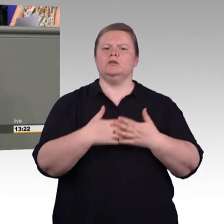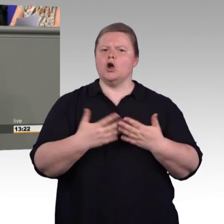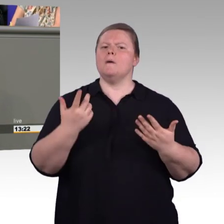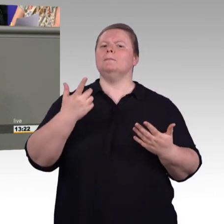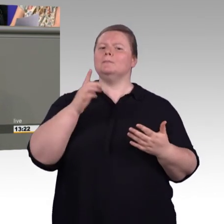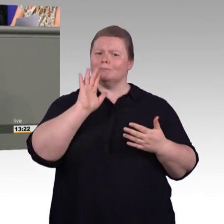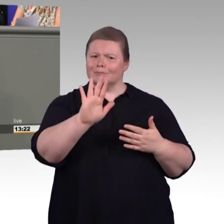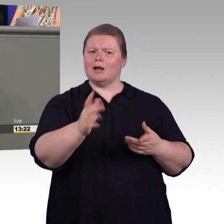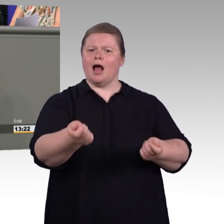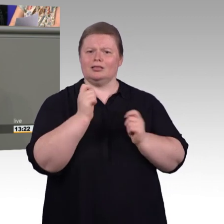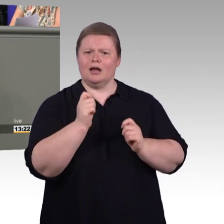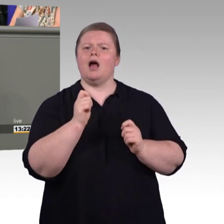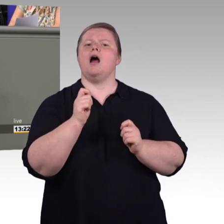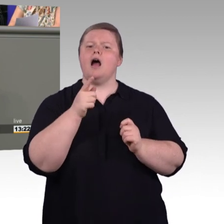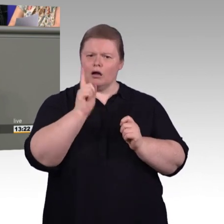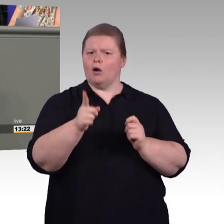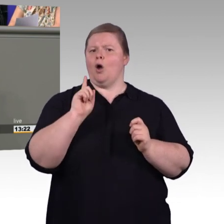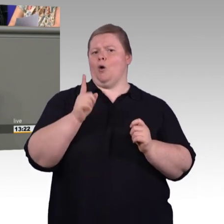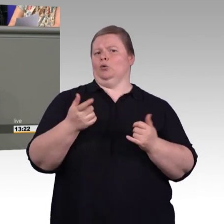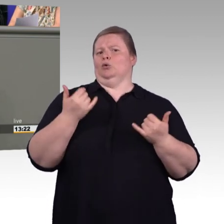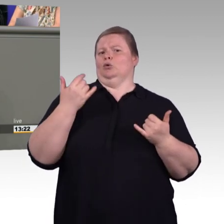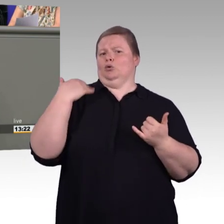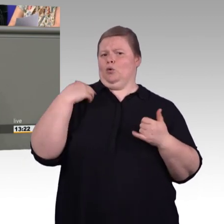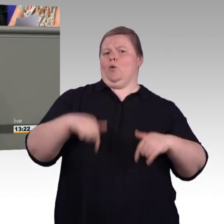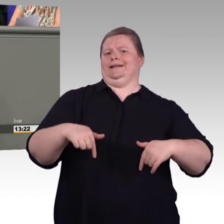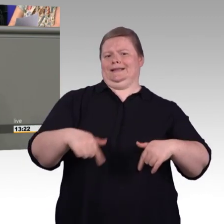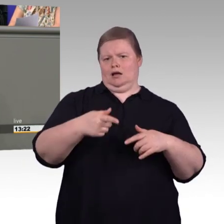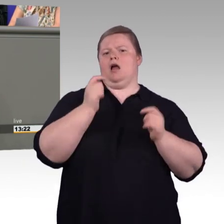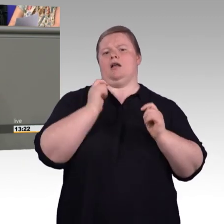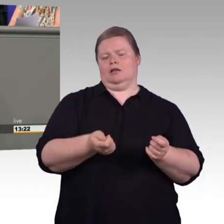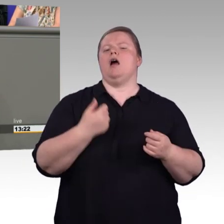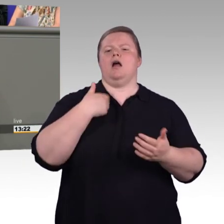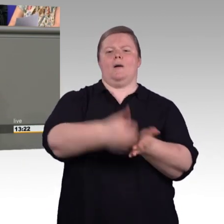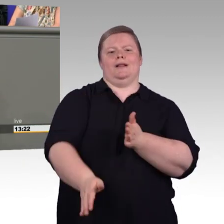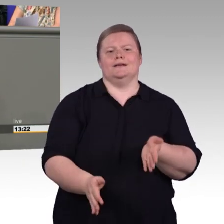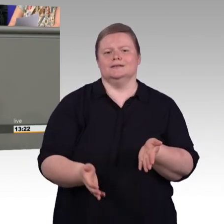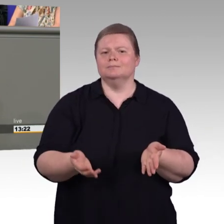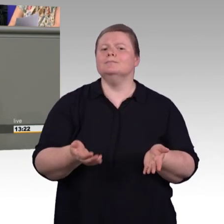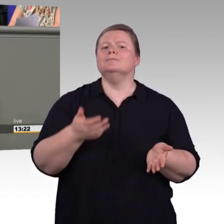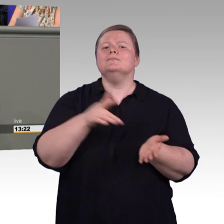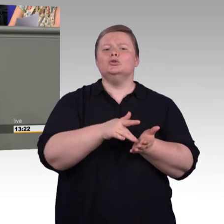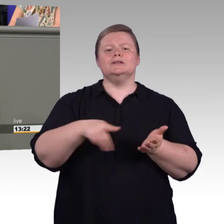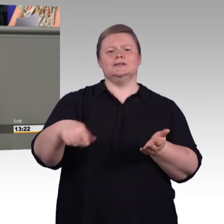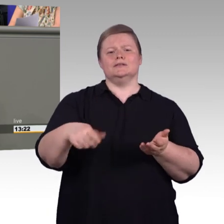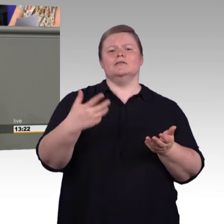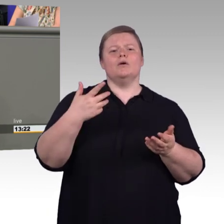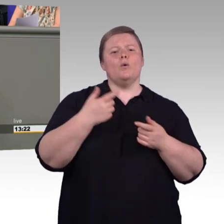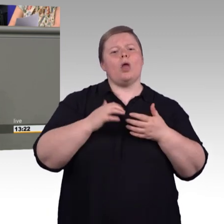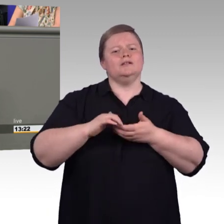und Ausbildung zu ermöglichen. Frage ist, Liebe Kolleginnen und Kollegen, wie erreichen wir dieses Ziel?